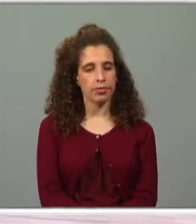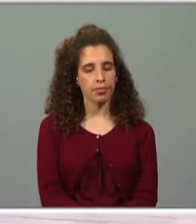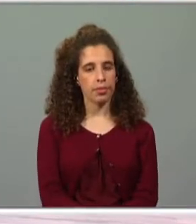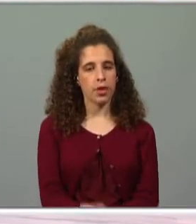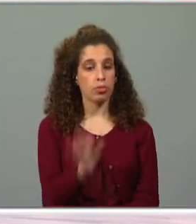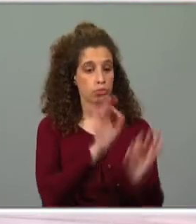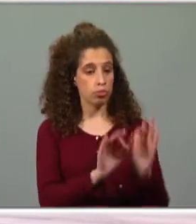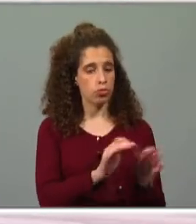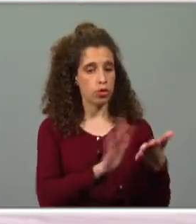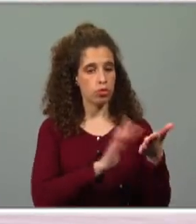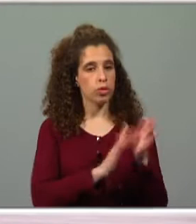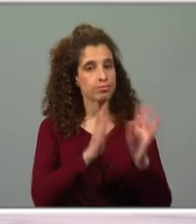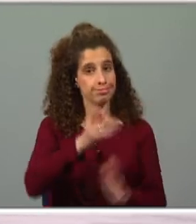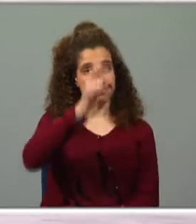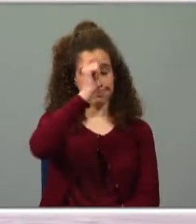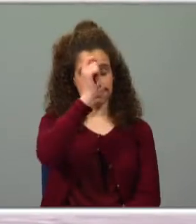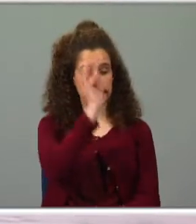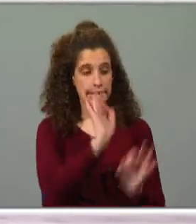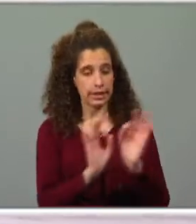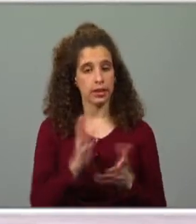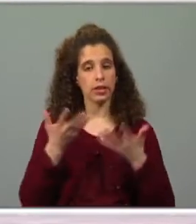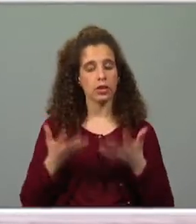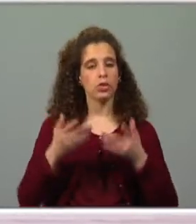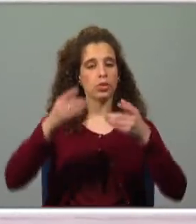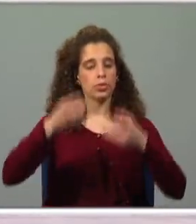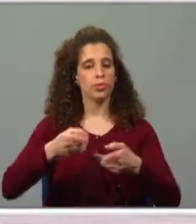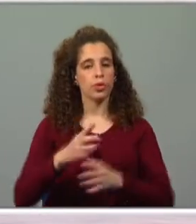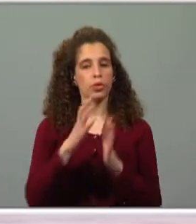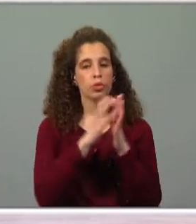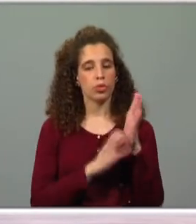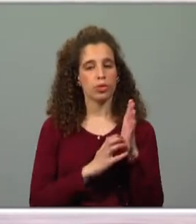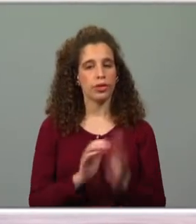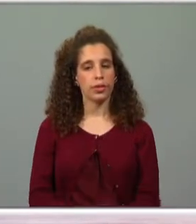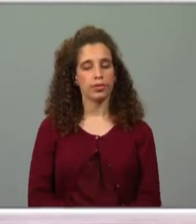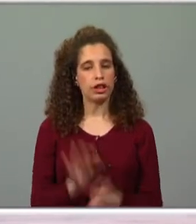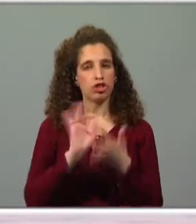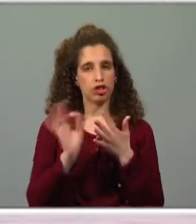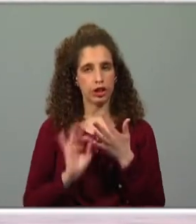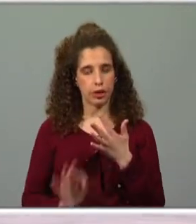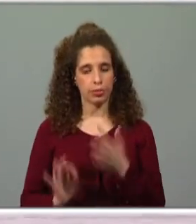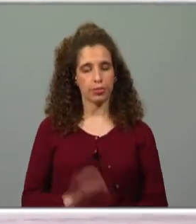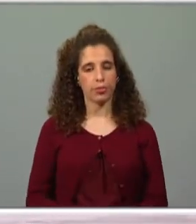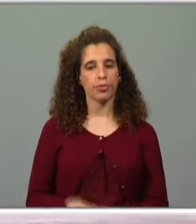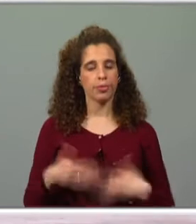tratar com muito é feito e vamos começar então com o texto descritivo e começa 處理了很多事情，讓我們開始吧然後使用描述性文本並開始